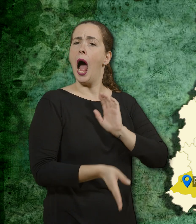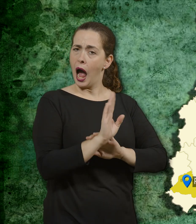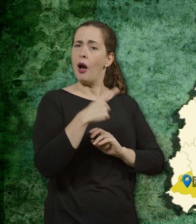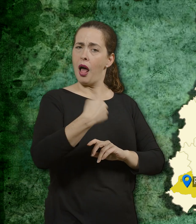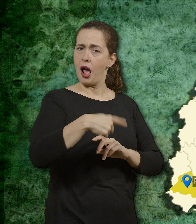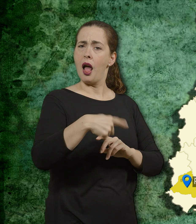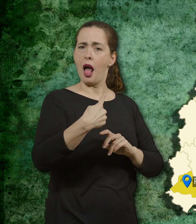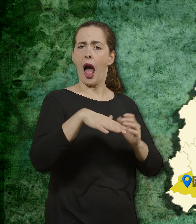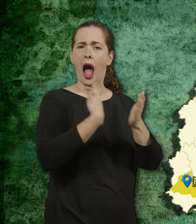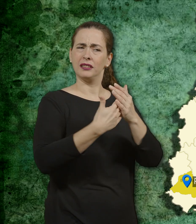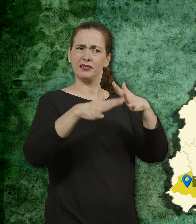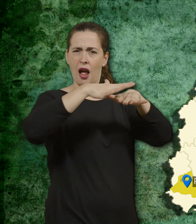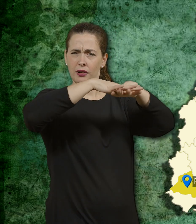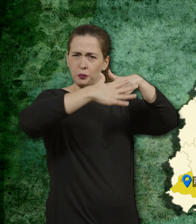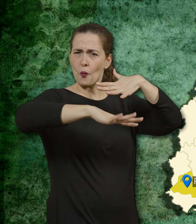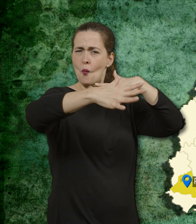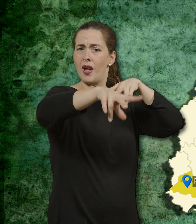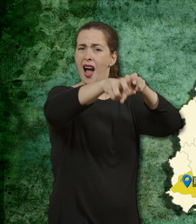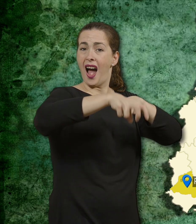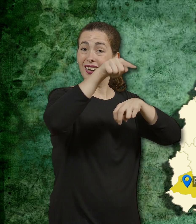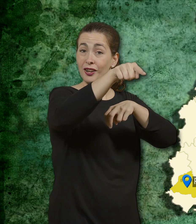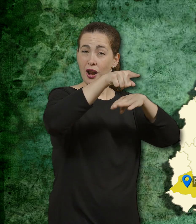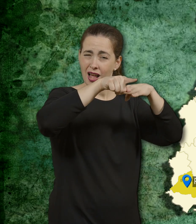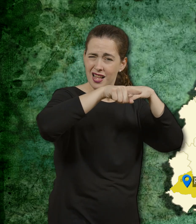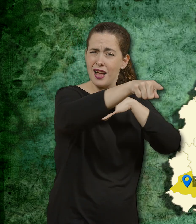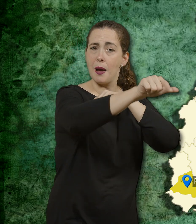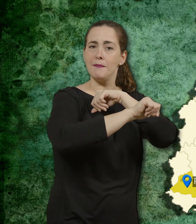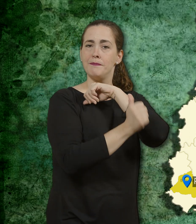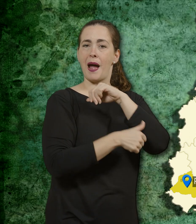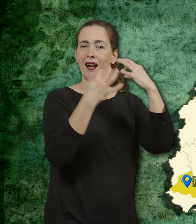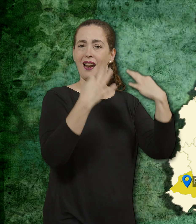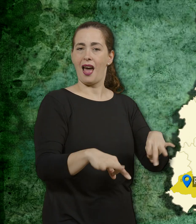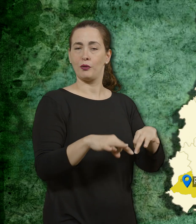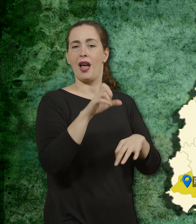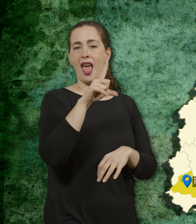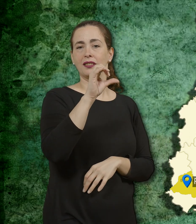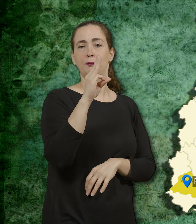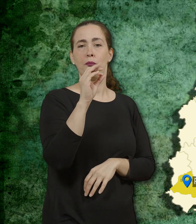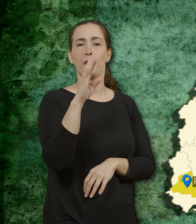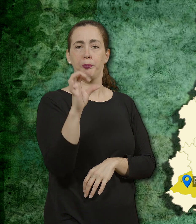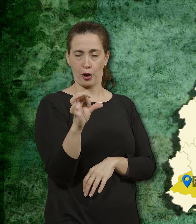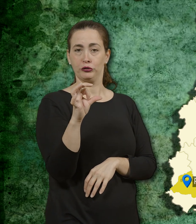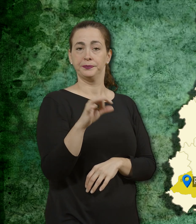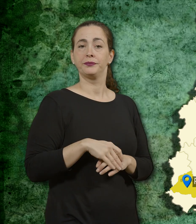passant per les planes agrícoles de transició fins arribar al Parc Natural dels Ports.